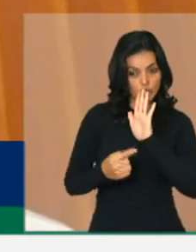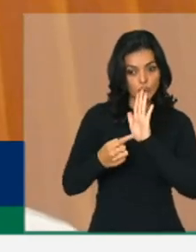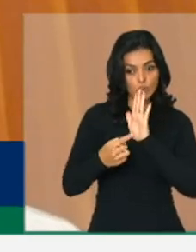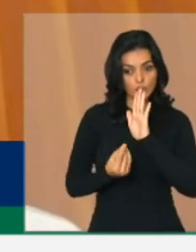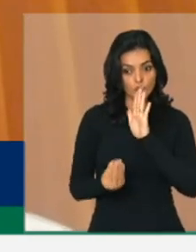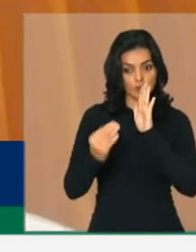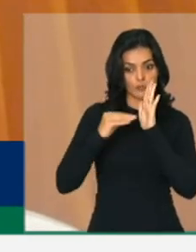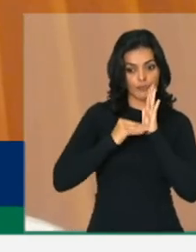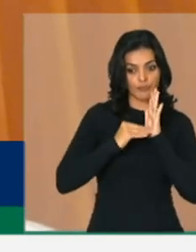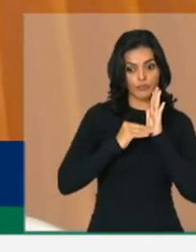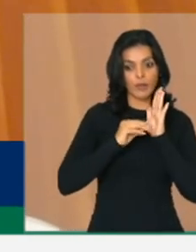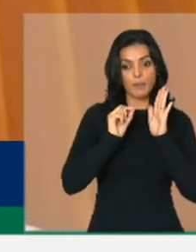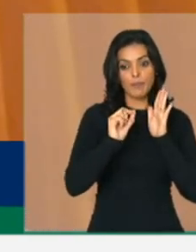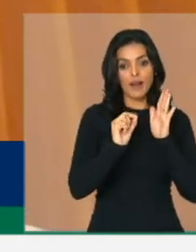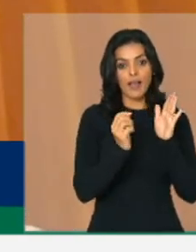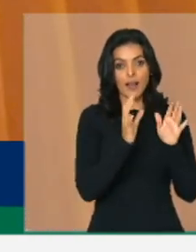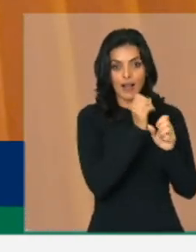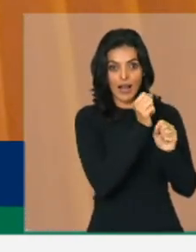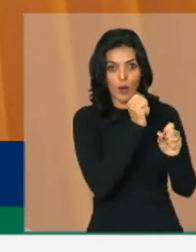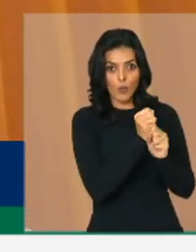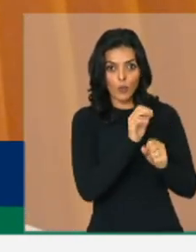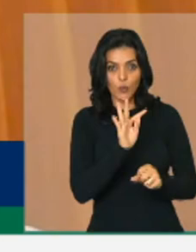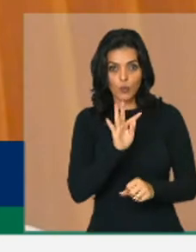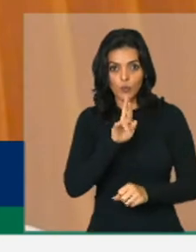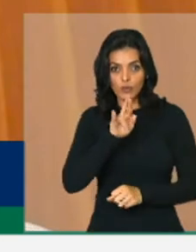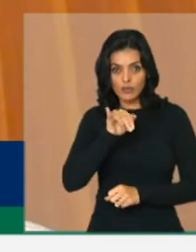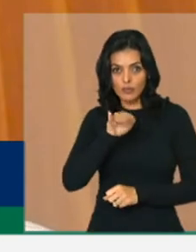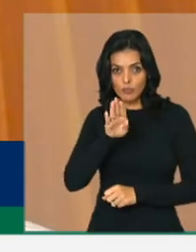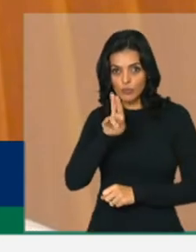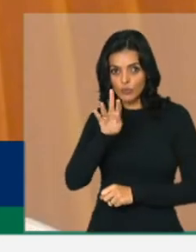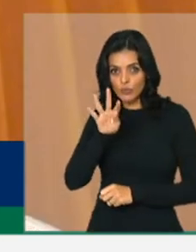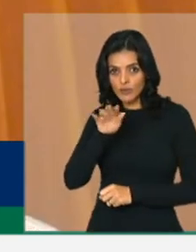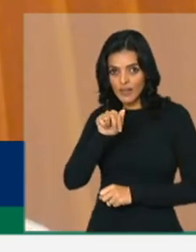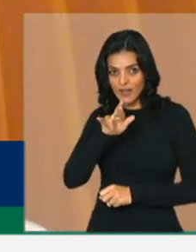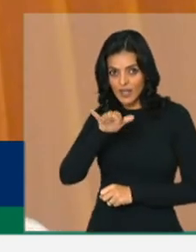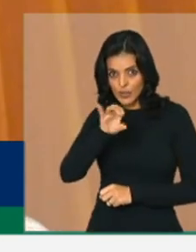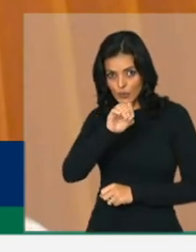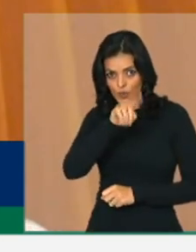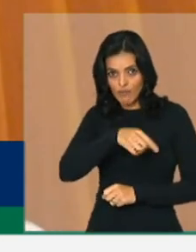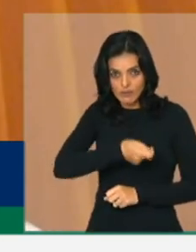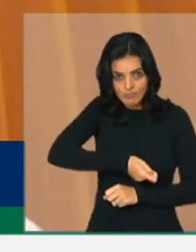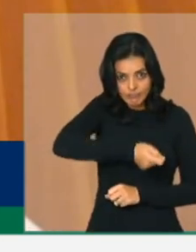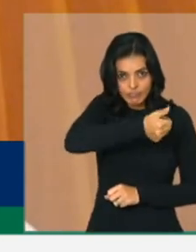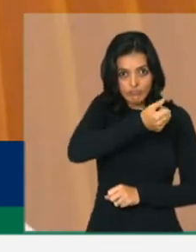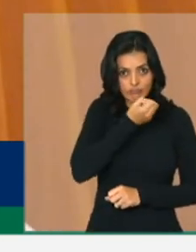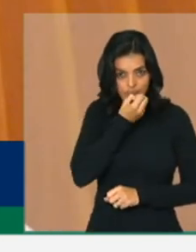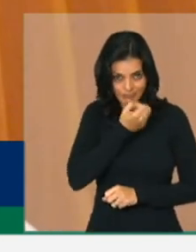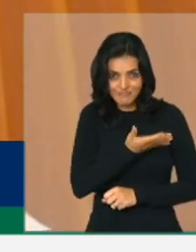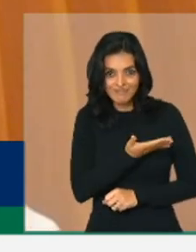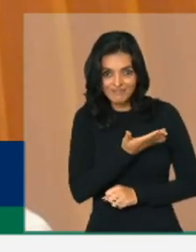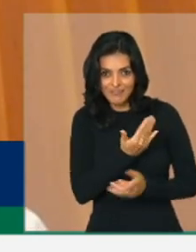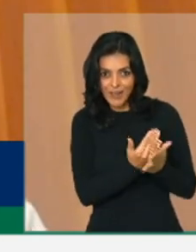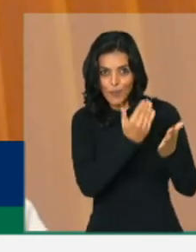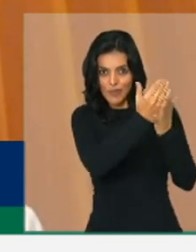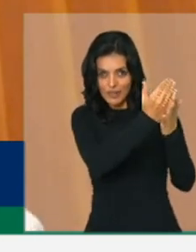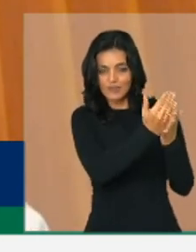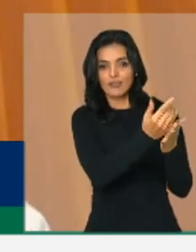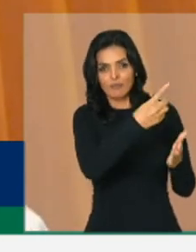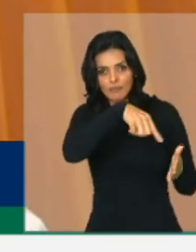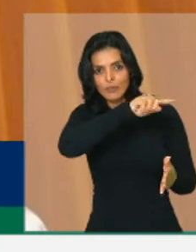VISTA. E ESTAMOS MUITO SEGUROS AO VOTAR NÃO... E PEDIR O VOTO NÃO PORQUE UM PROCESSO DE RENEGOCIAÇÃO DE DÍ VIDAS, ELE TEM QUE TER